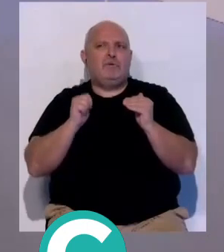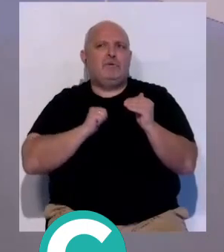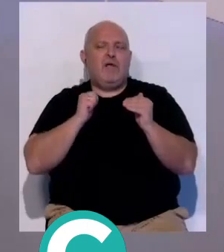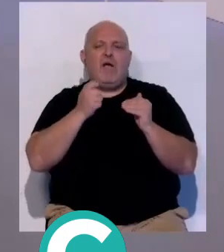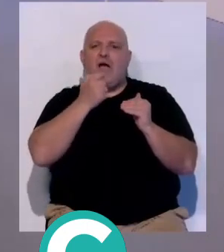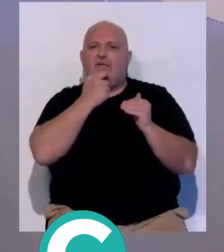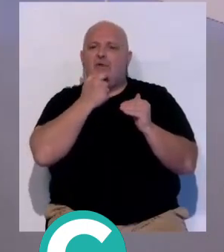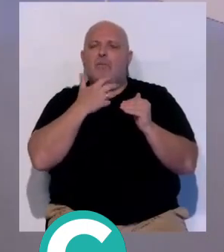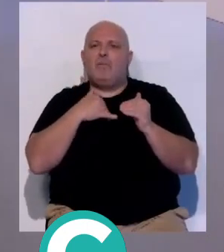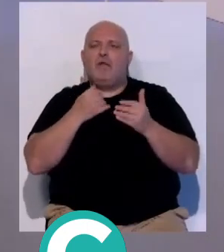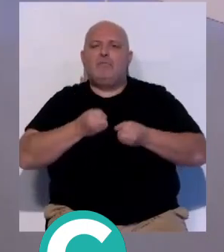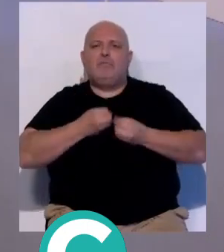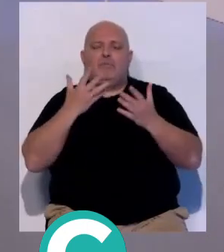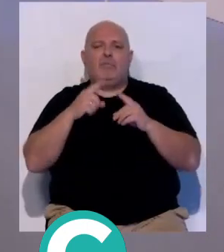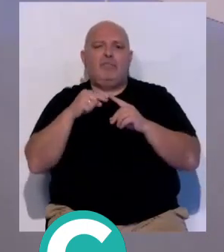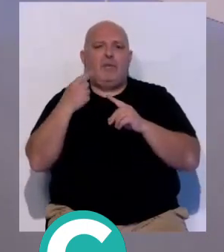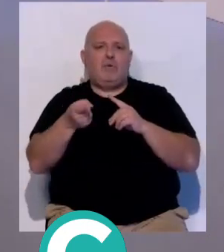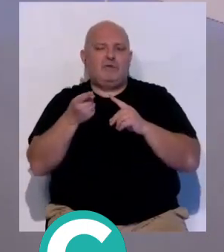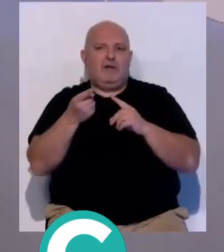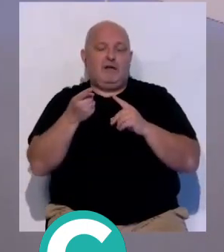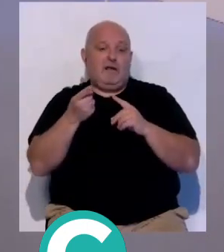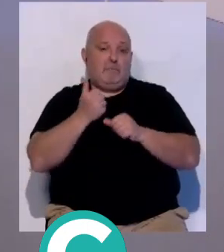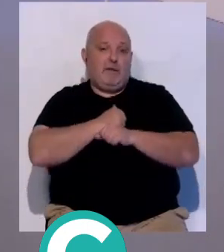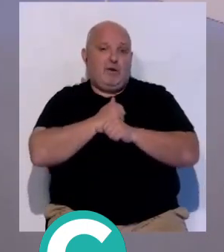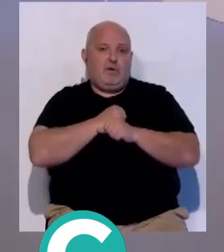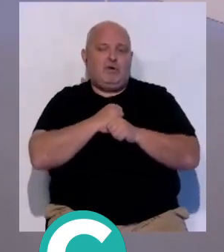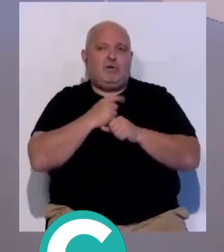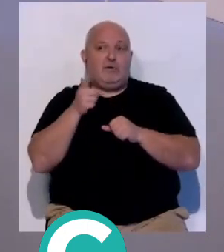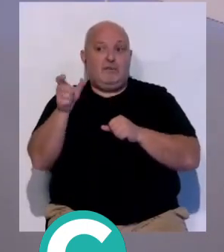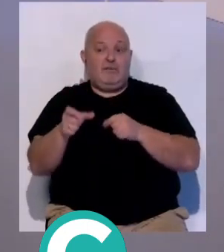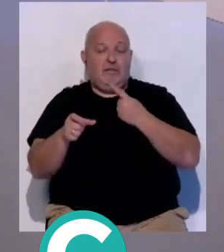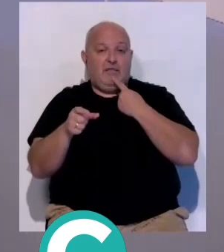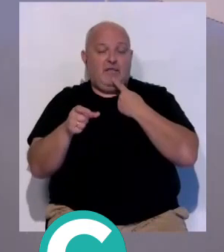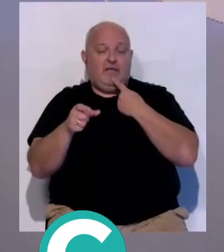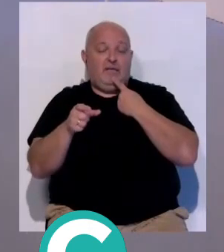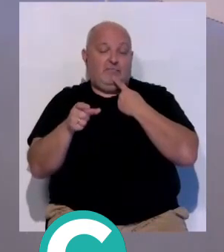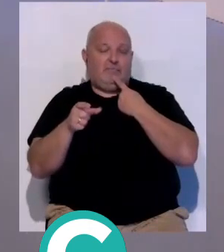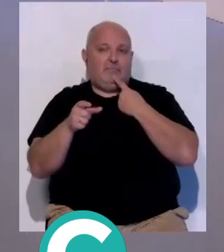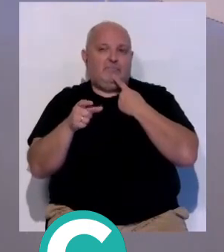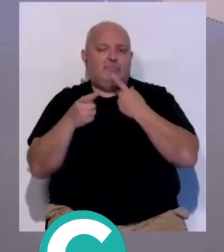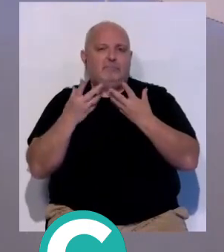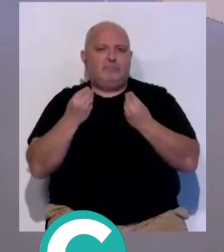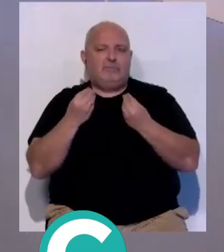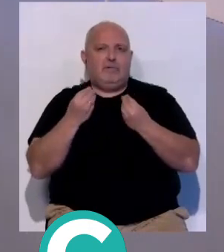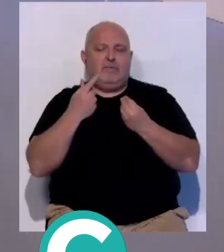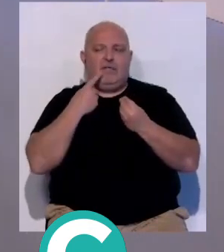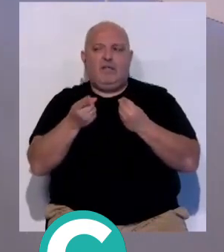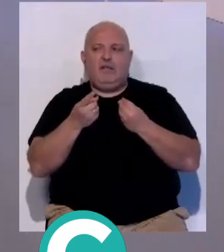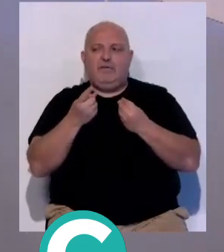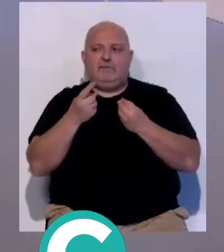árbitros puedan hablar después de los partidos para y él tuvo muy muy hábil que tiene muy buena